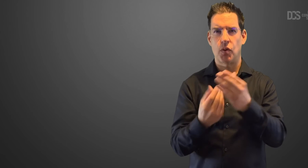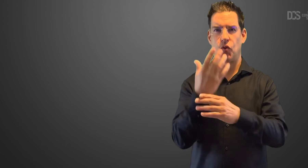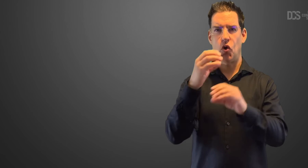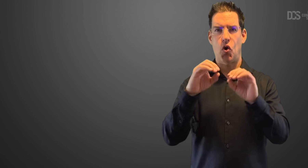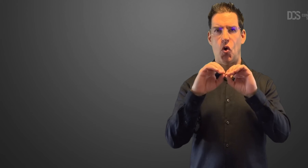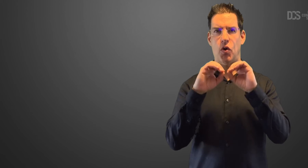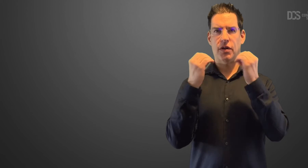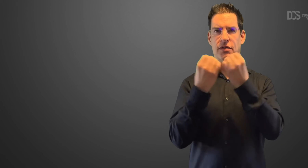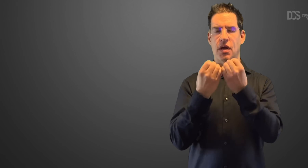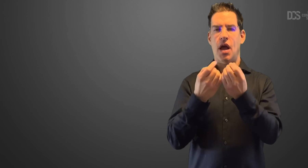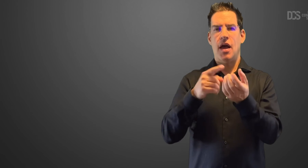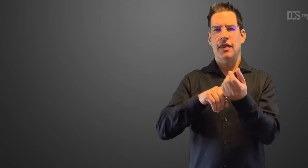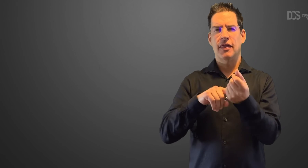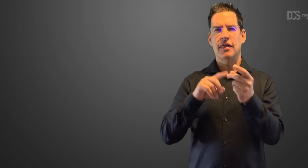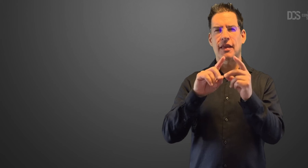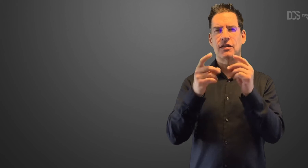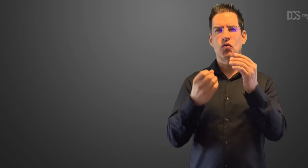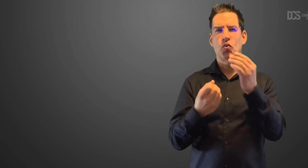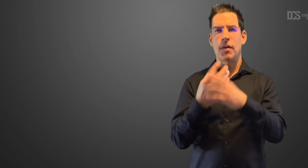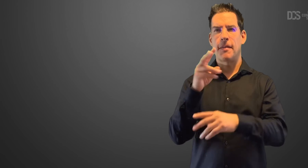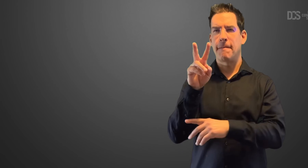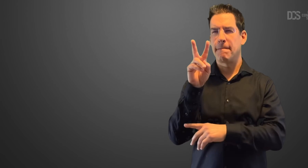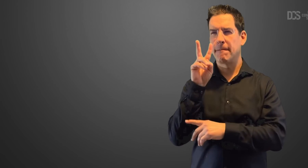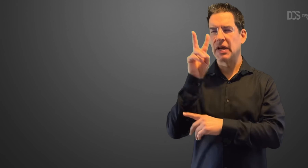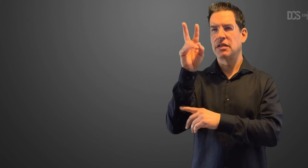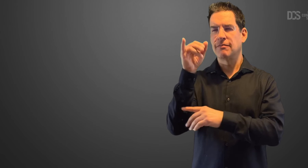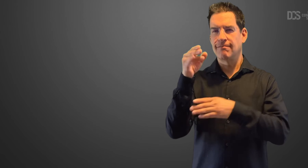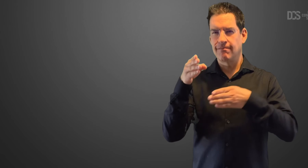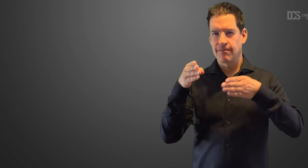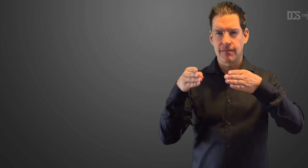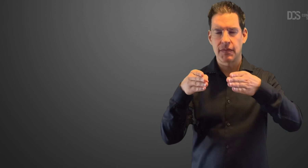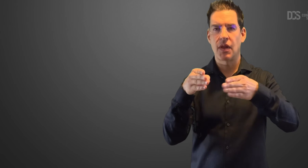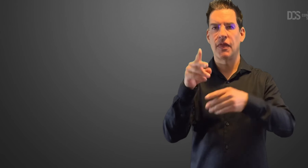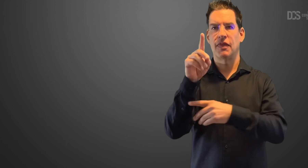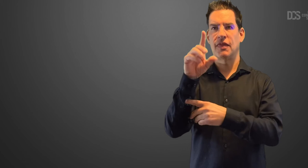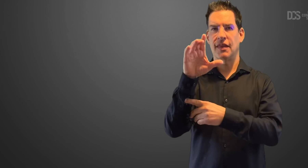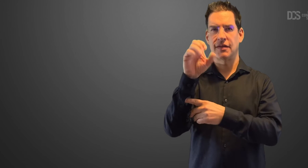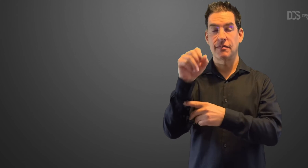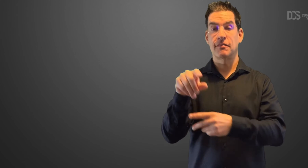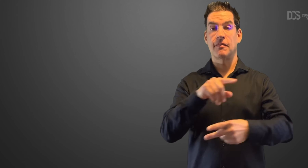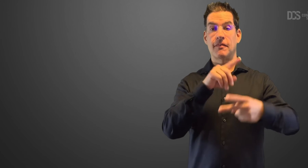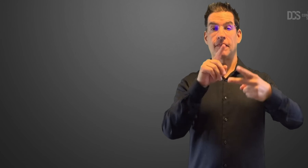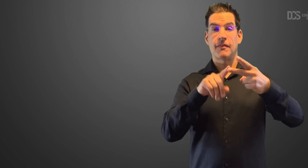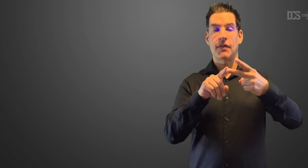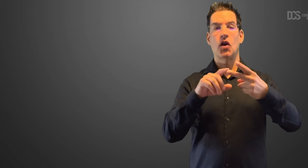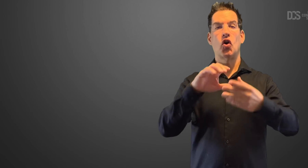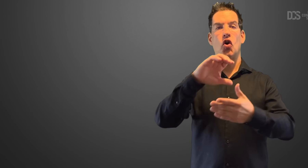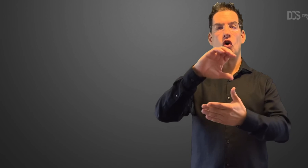la organización en el desarrollo de una nueva visión y dirección para el DCS.